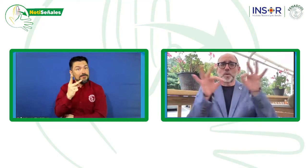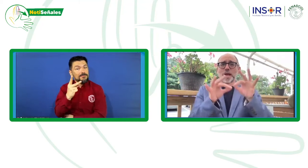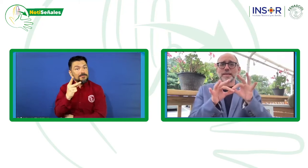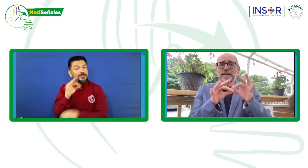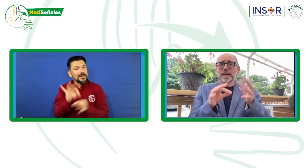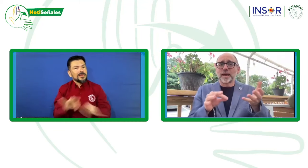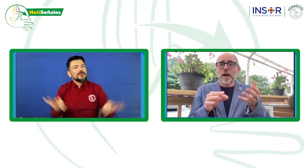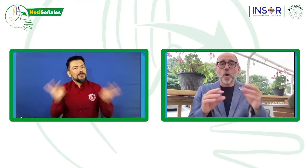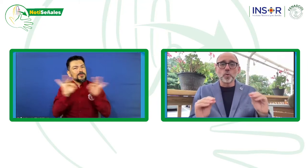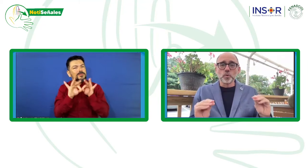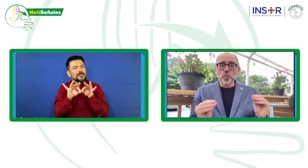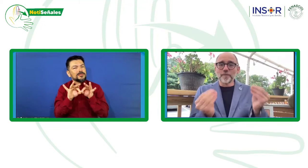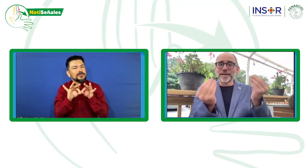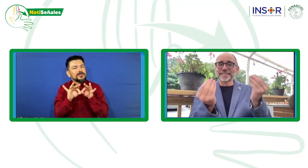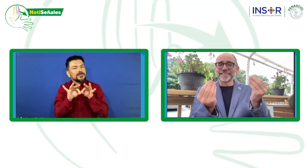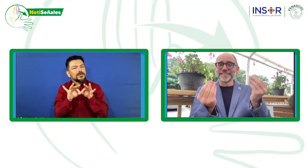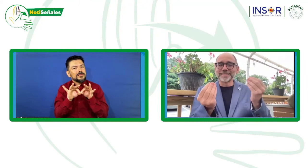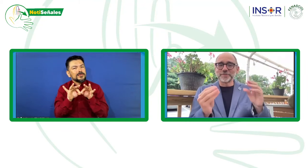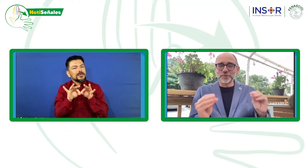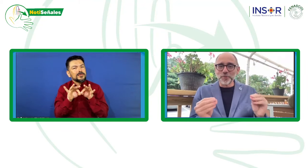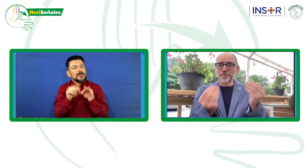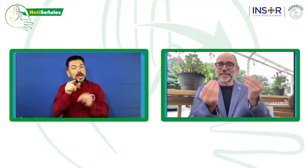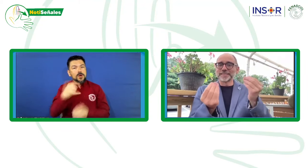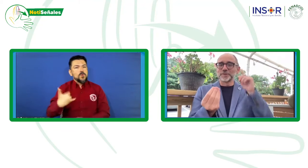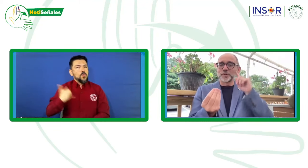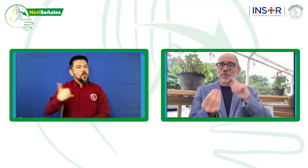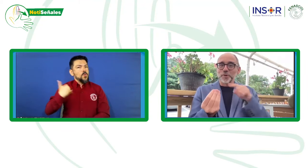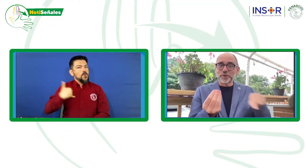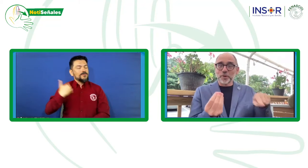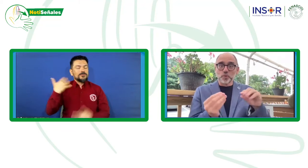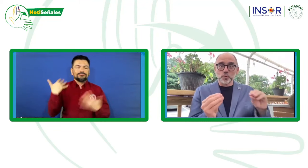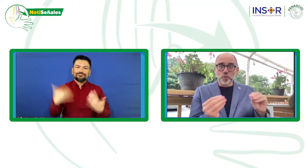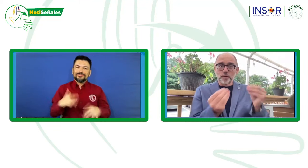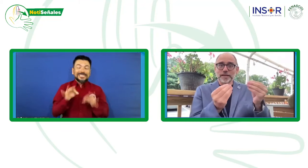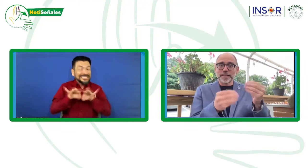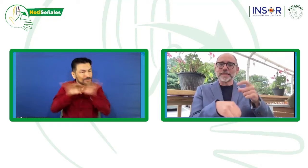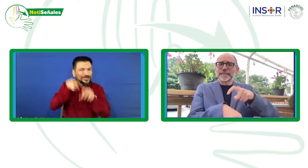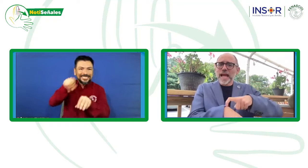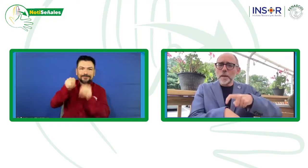de tener buenos líderes allí y